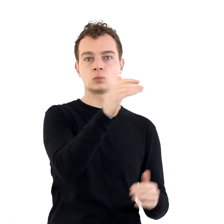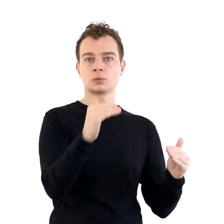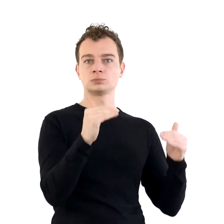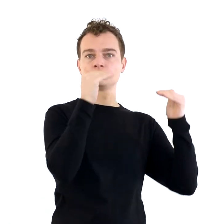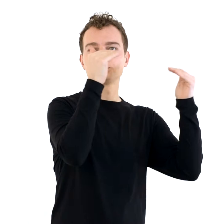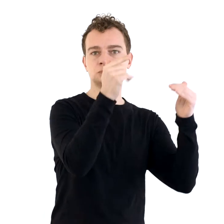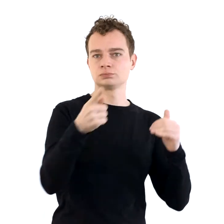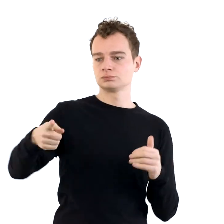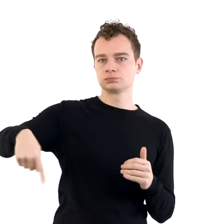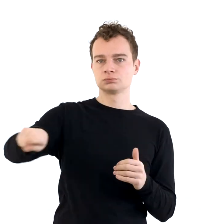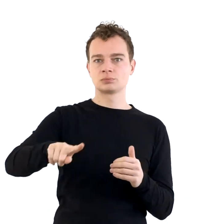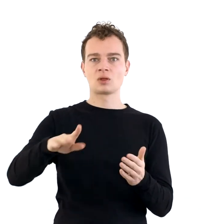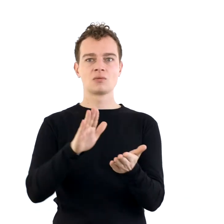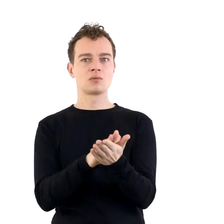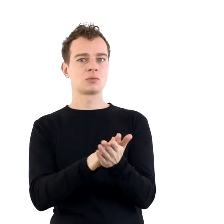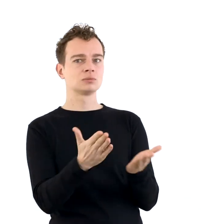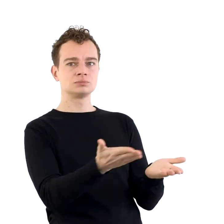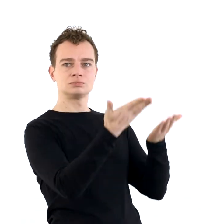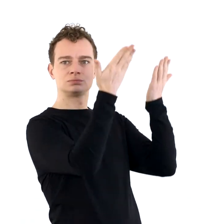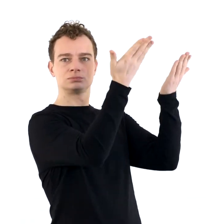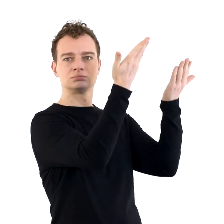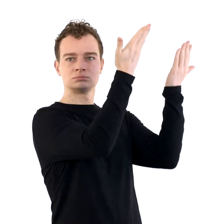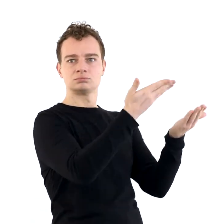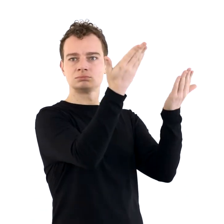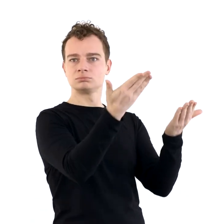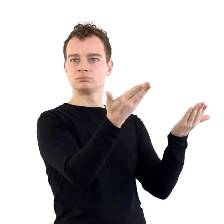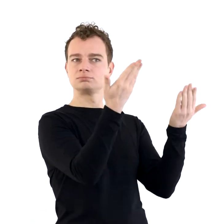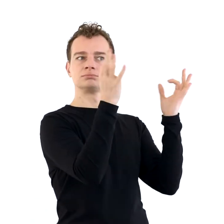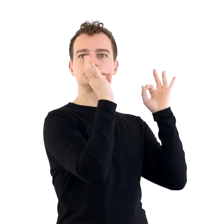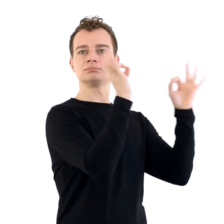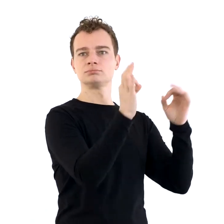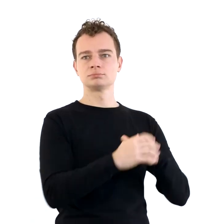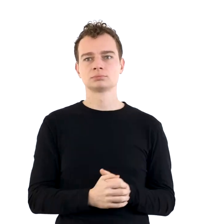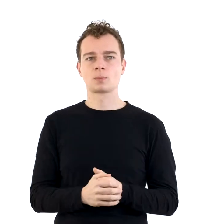dostojników i przedstawianie ich w postawie hieratycznej (czyli podniosłej i pełnej patosu),